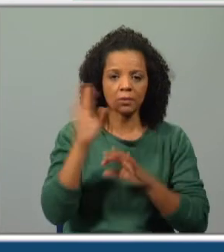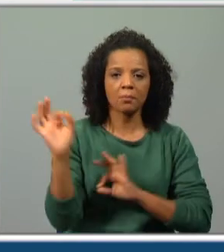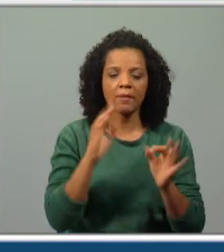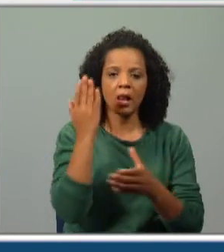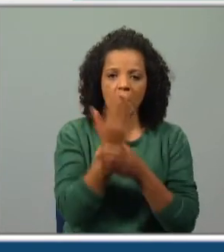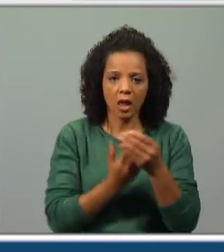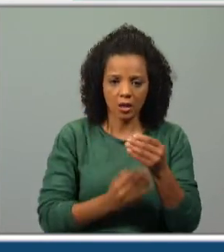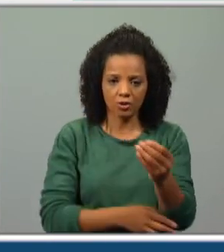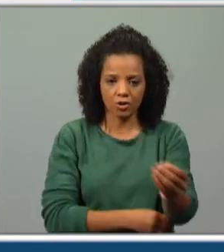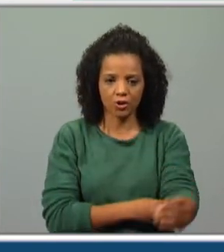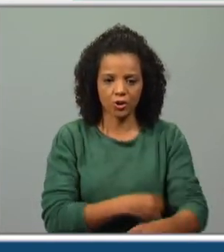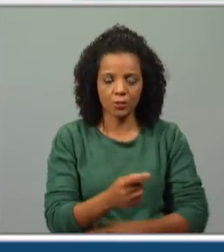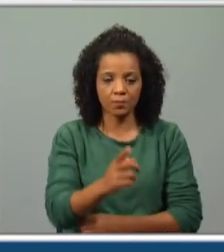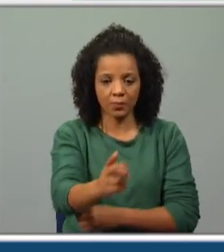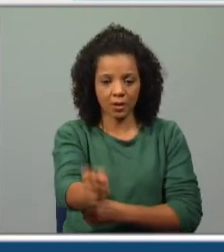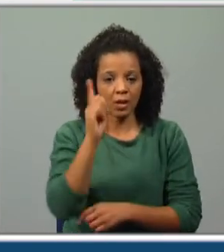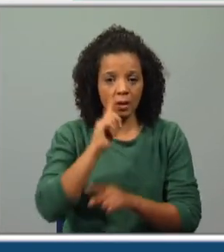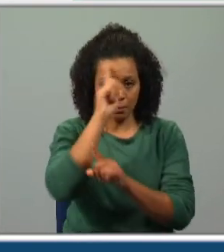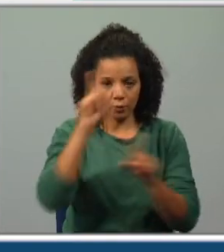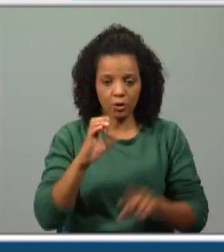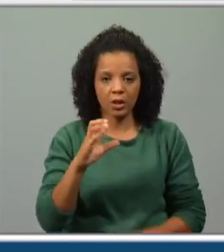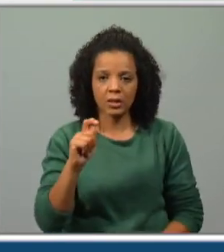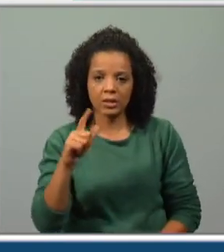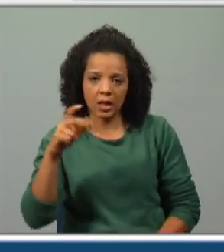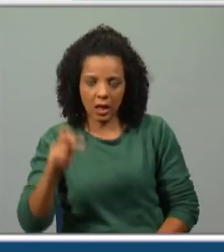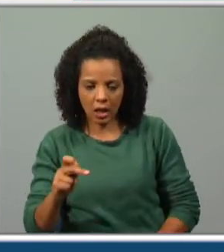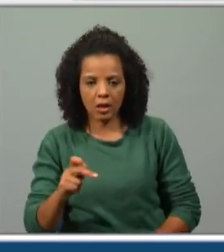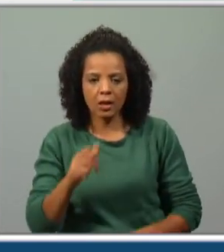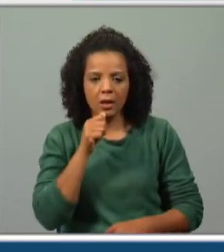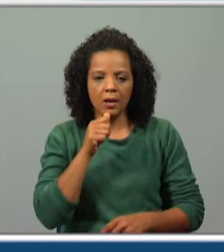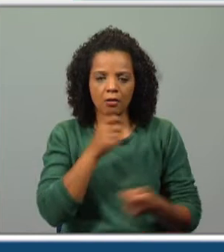lanche do dia e a professora Célia tinha acabado de dar um banho de mangueira nos 當天的小吃和西莉亞老師吃的剛用軟管給我們洗澡